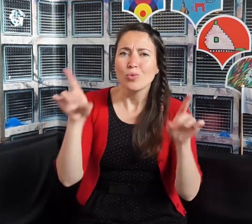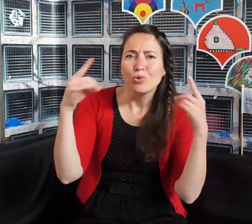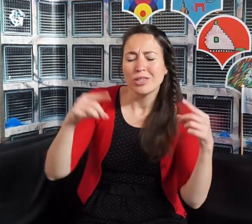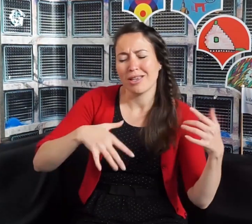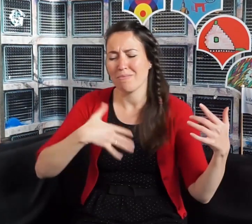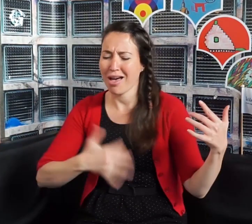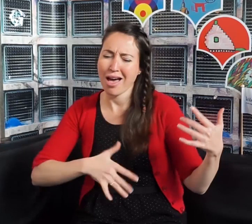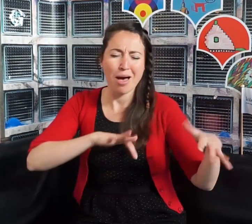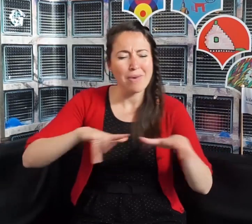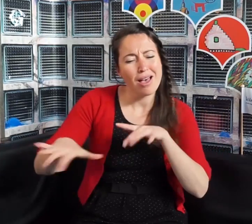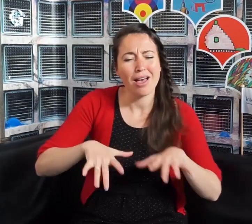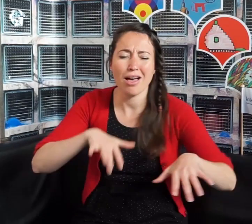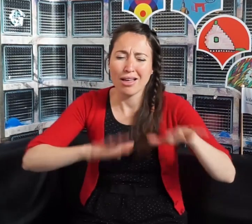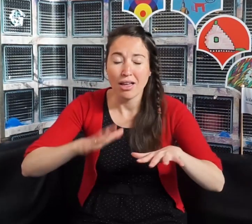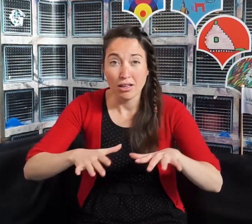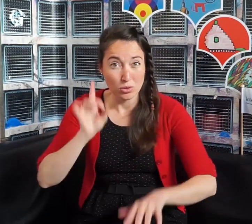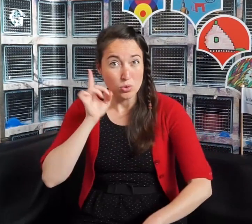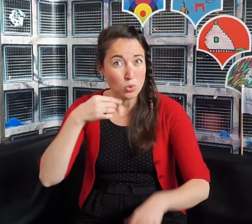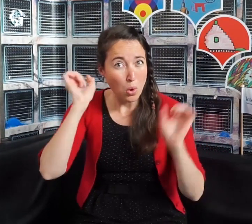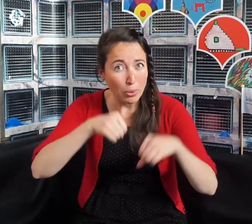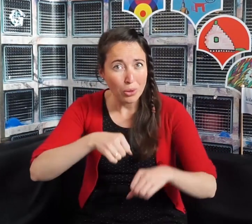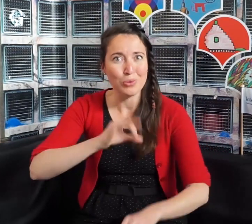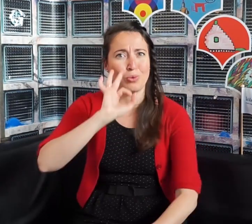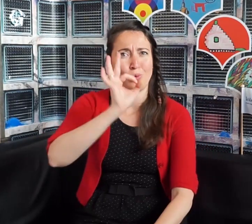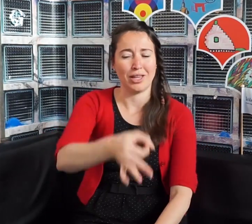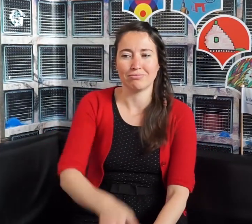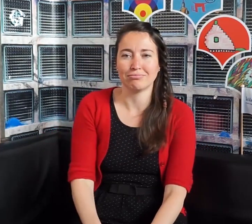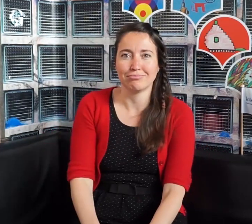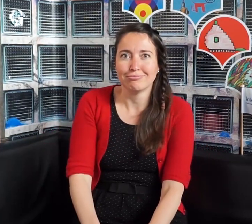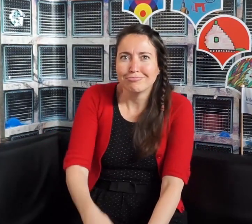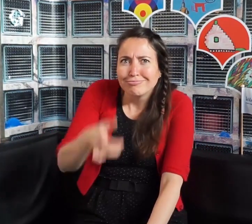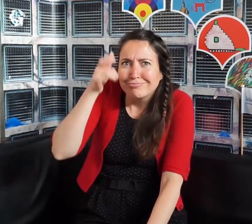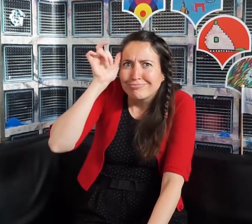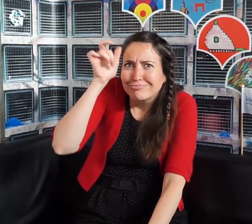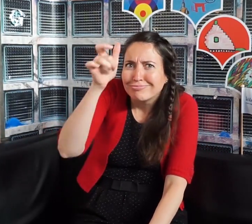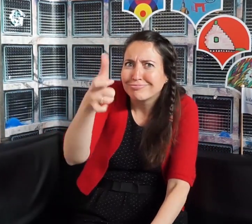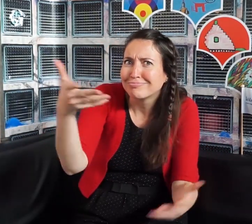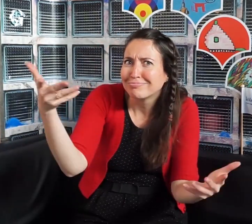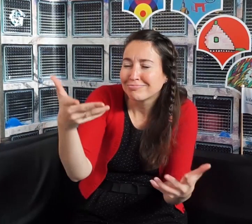Être sourd et pratiquer la musique aussi! C'est plutôt logique si on y réfléchit bien